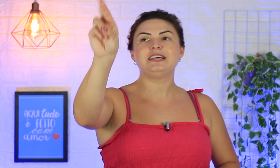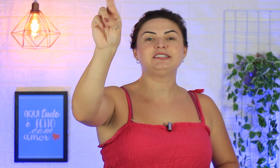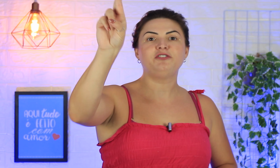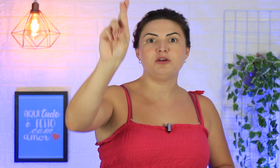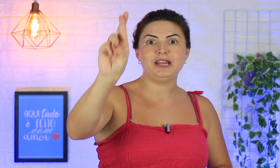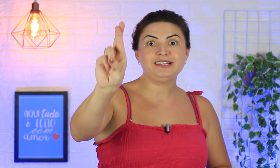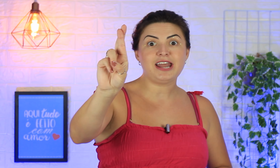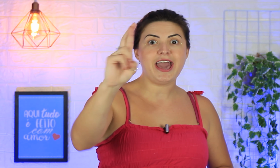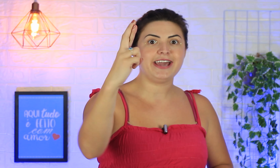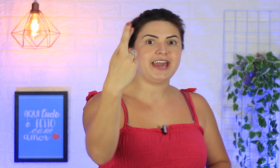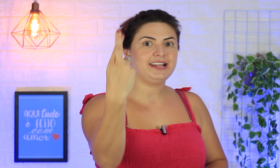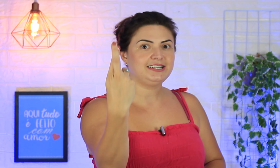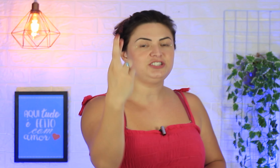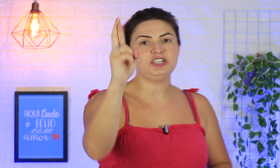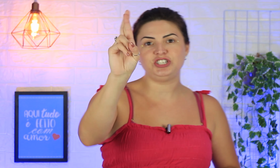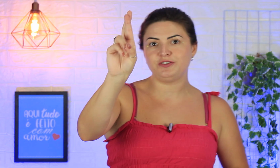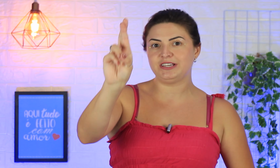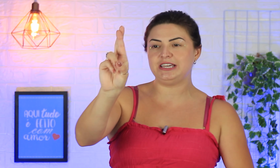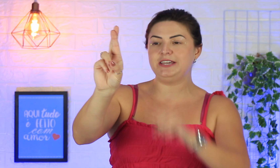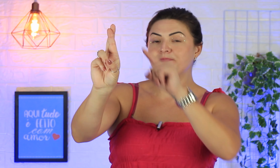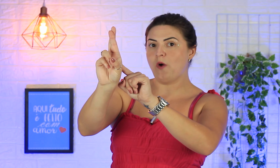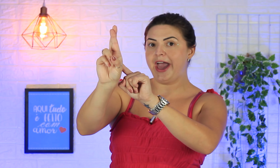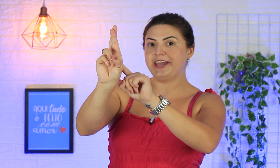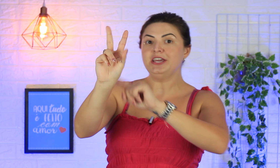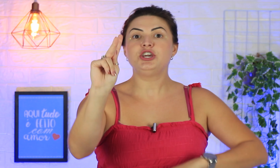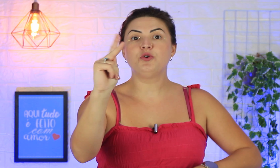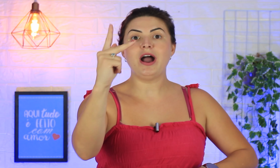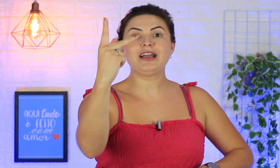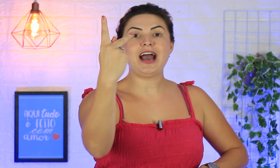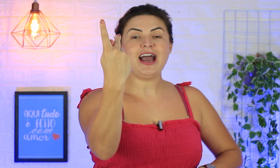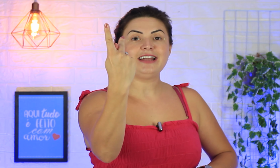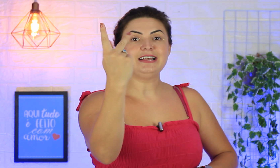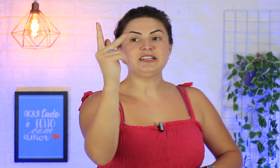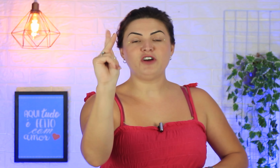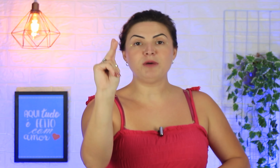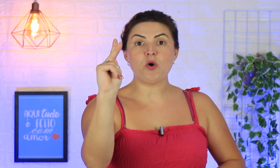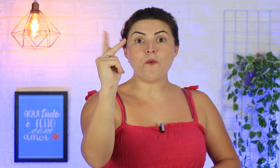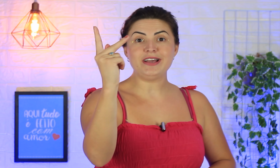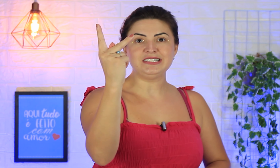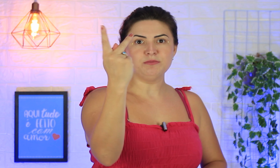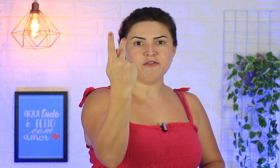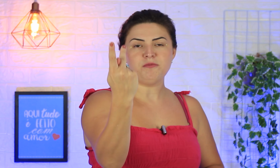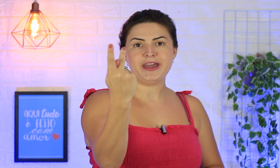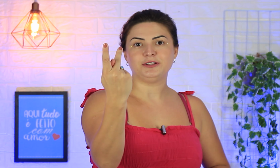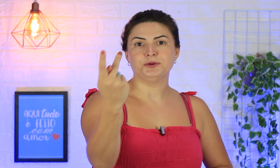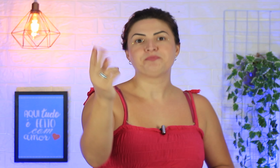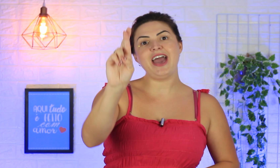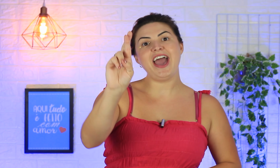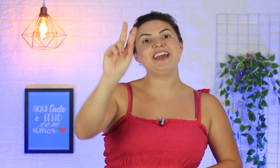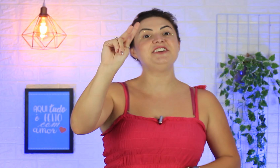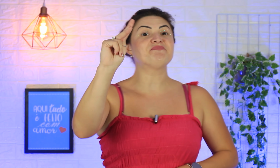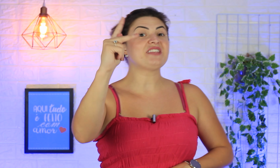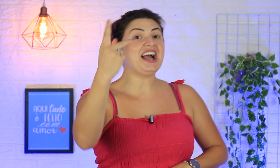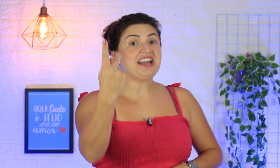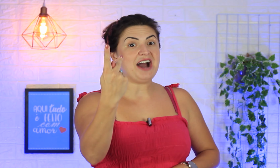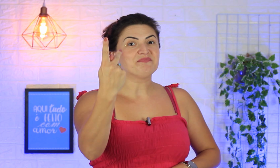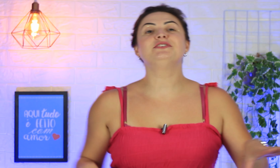dessa forma a letra R É desse jeitinho aqui o r e o h é dessa forma com esse movimento RH e se